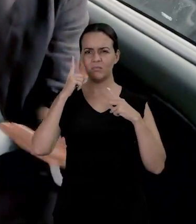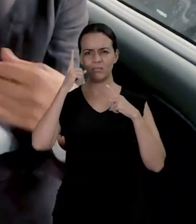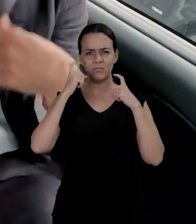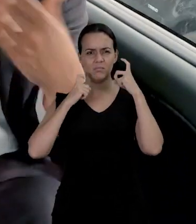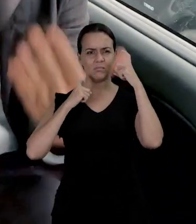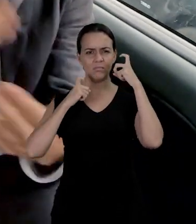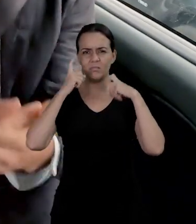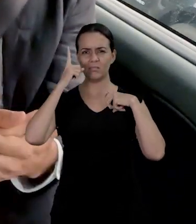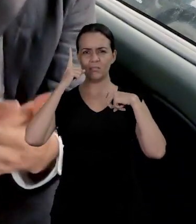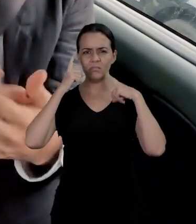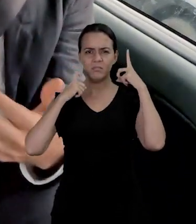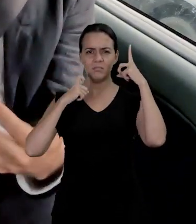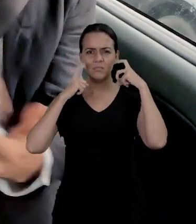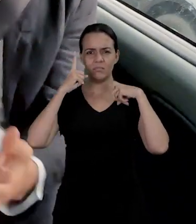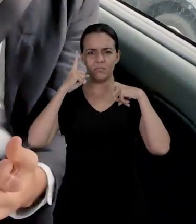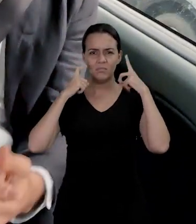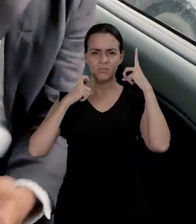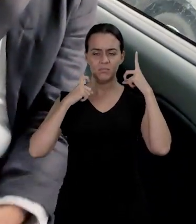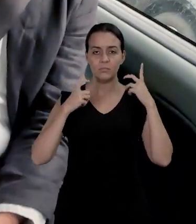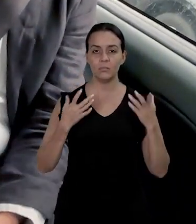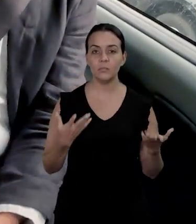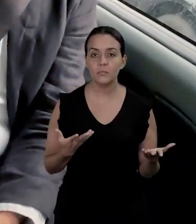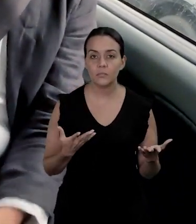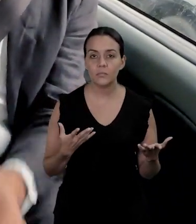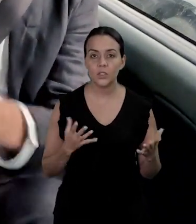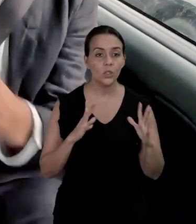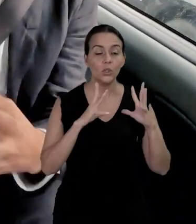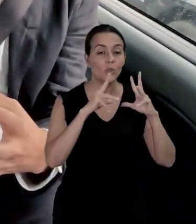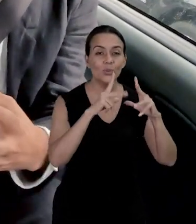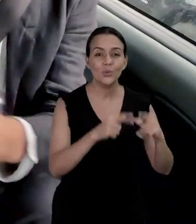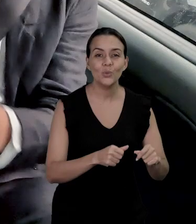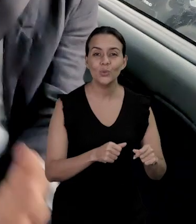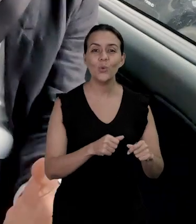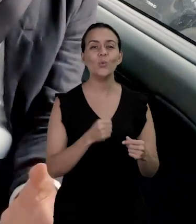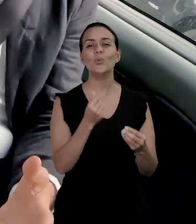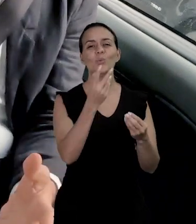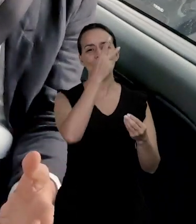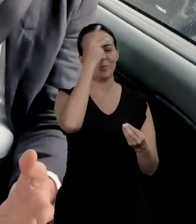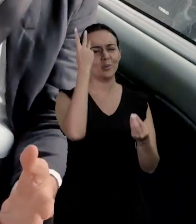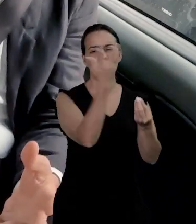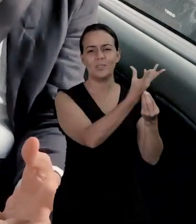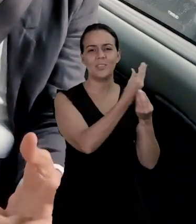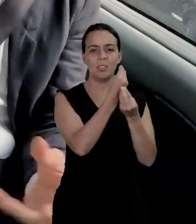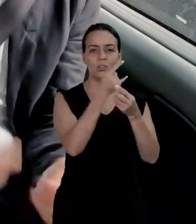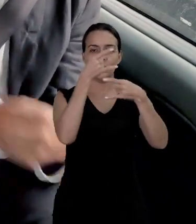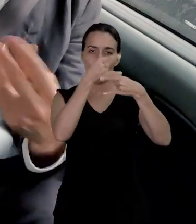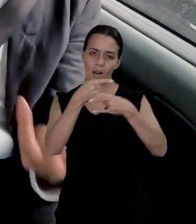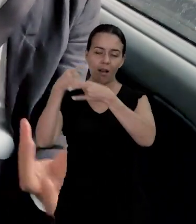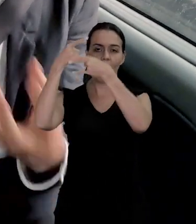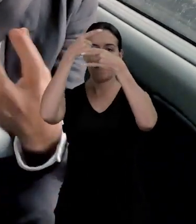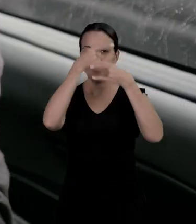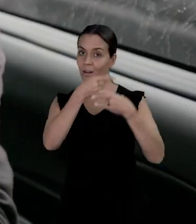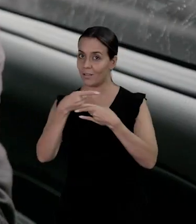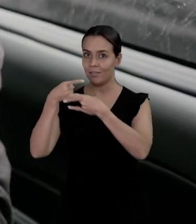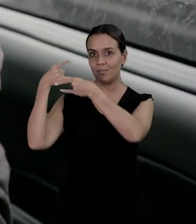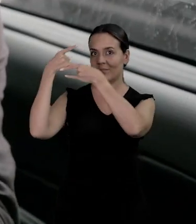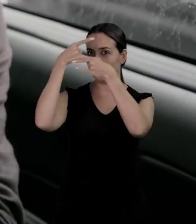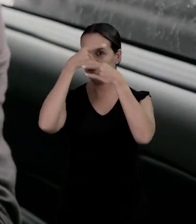cada vez mais, ao vivo. Então, todos os artistas estavam fazendo lives, e acho que não estavam, necessariamente, elaborando